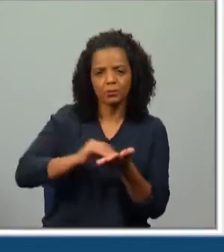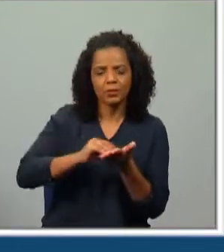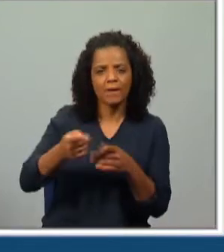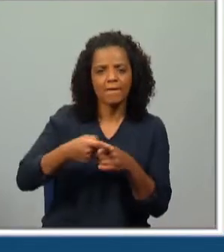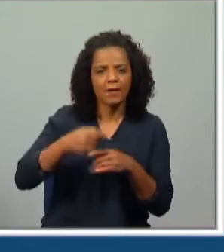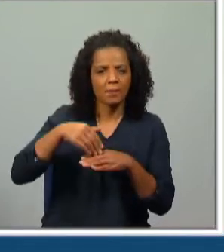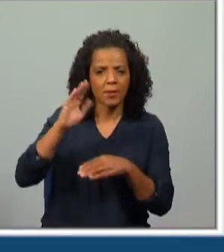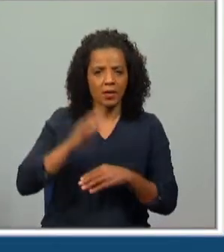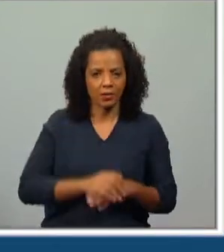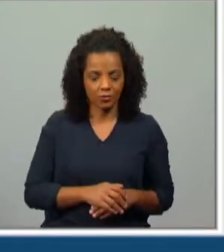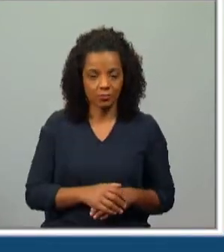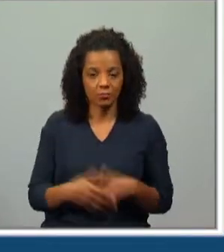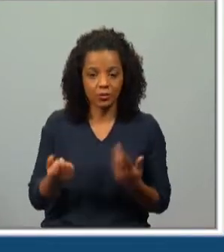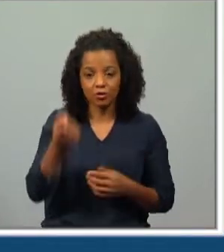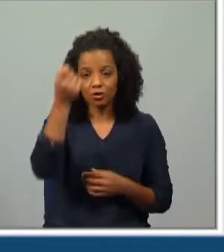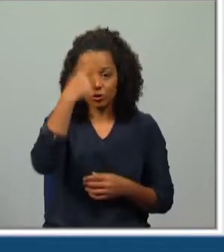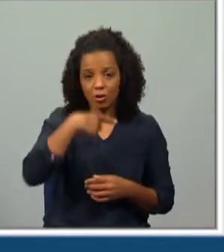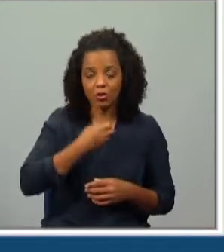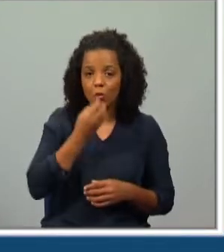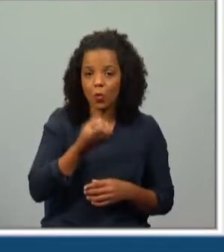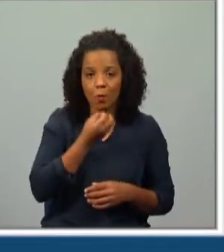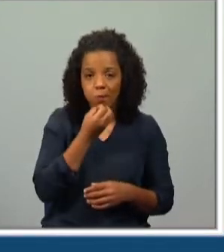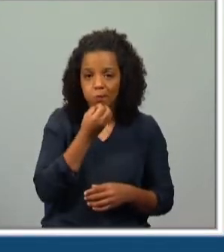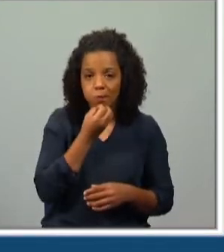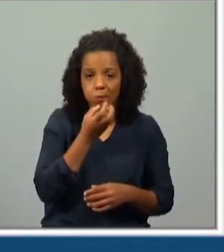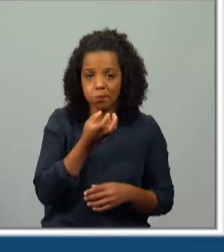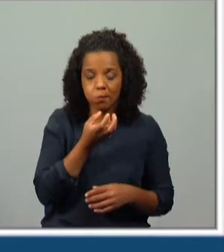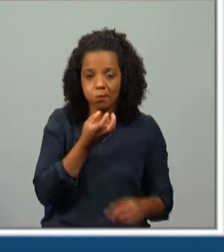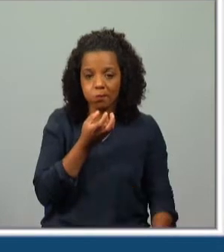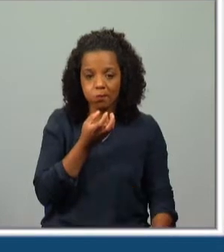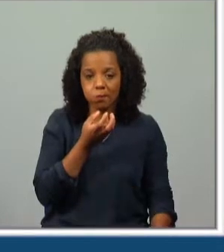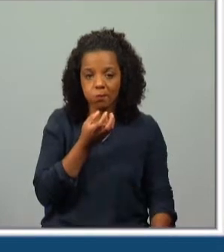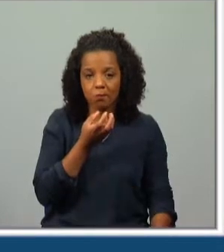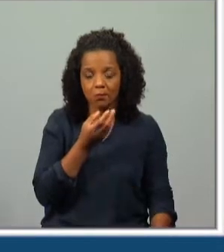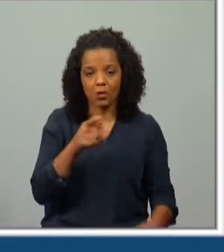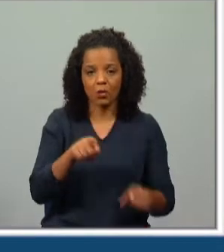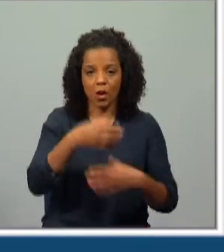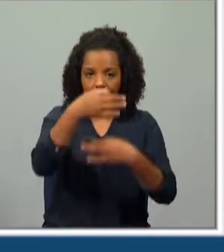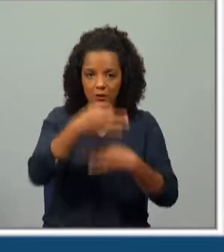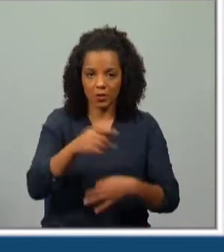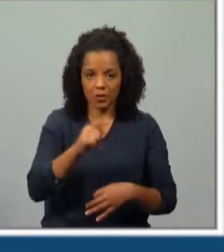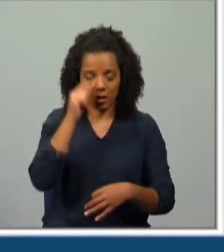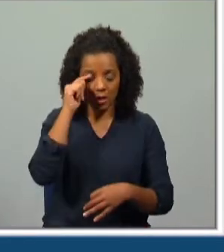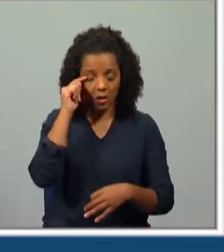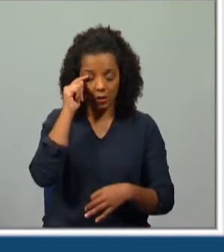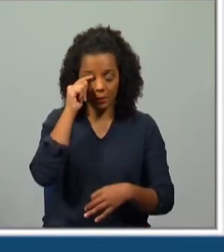aquelas que não são contadas pelo sistema oficial não é não é nunca a 那些沒有被計算在內的由官方系統是不是從來不是